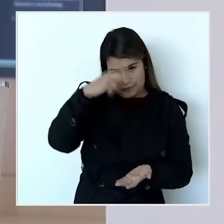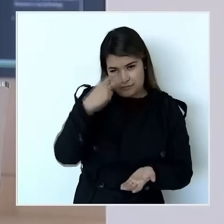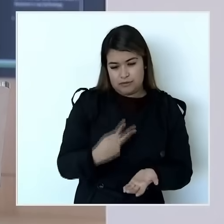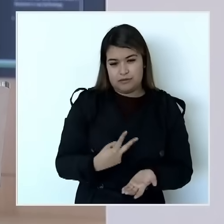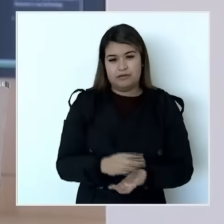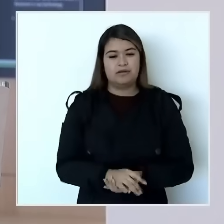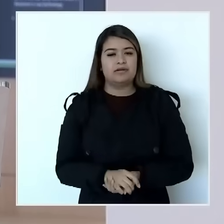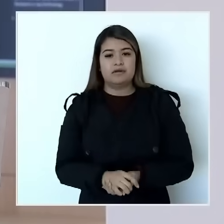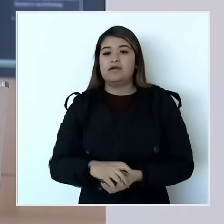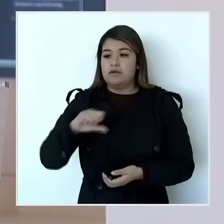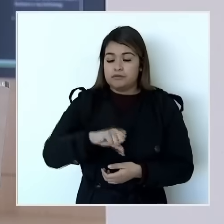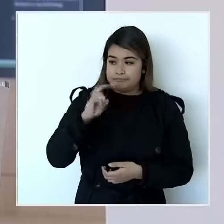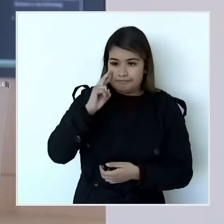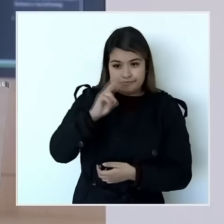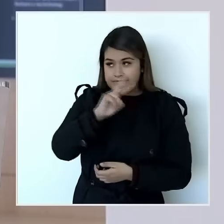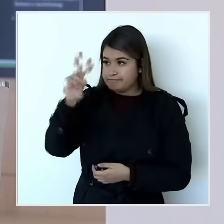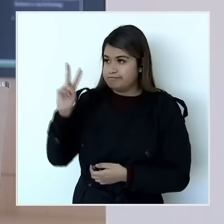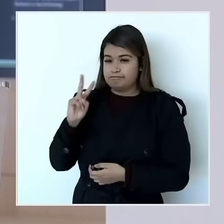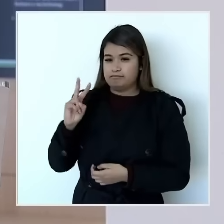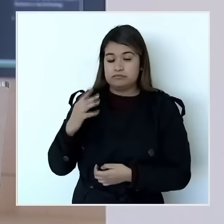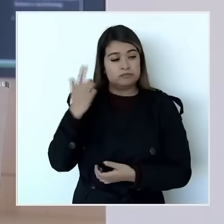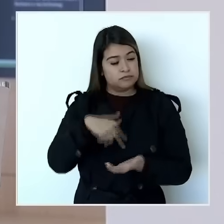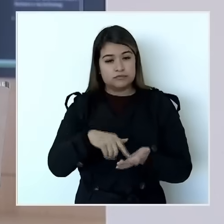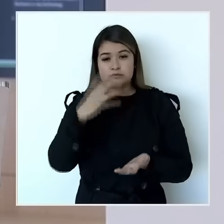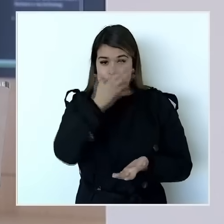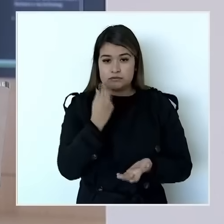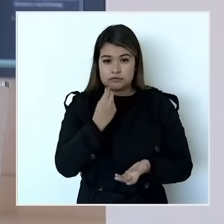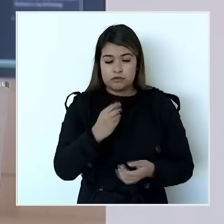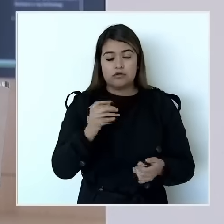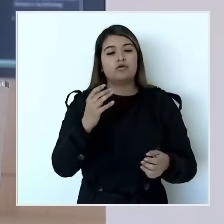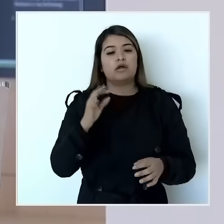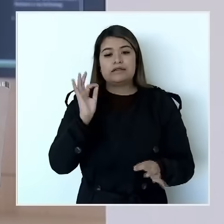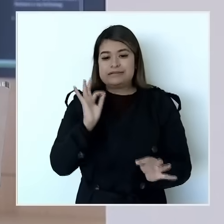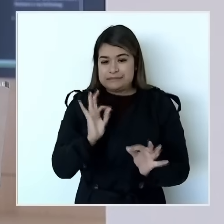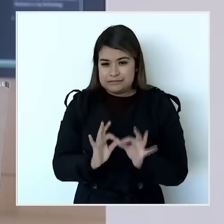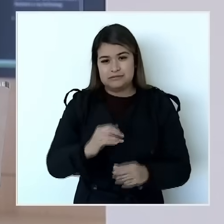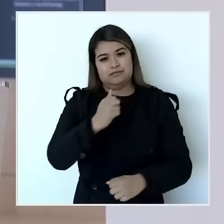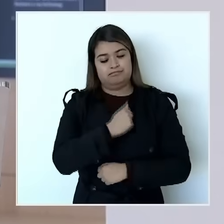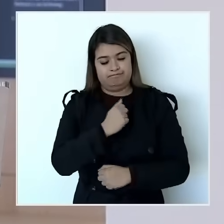hoy en estas instalaciones también está presente en la operación de las aduanas,